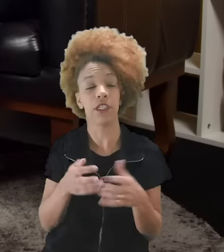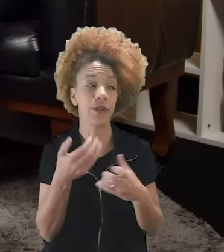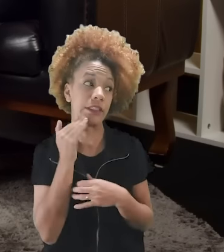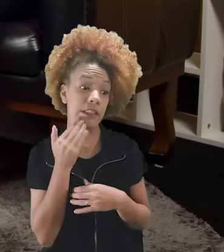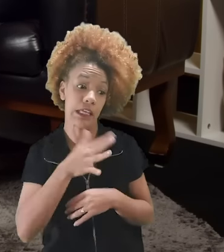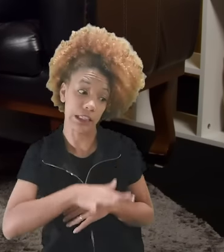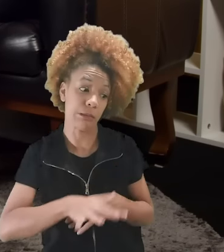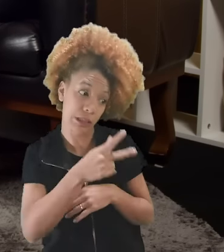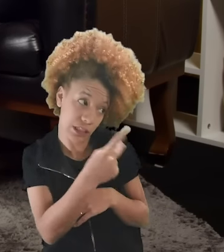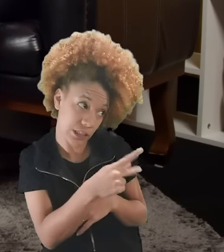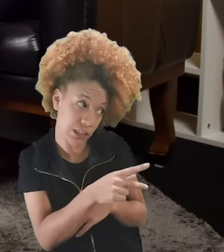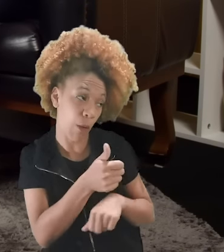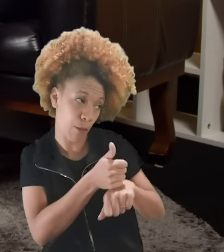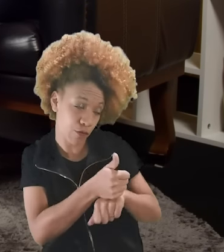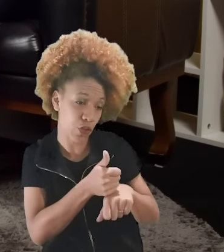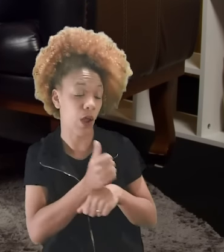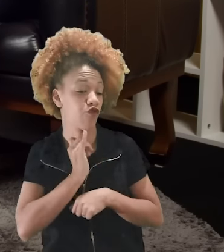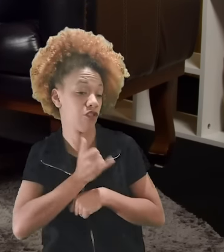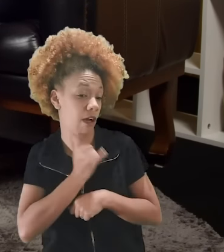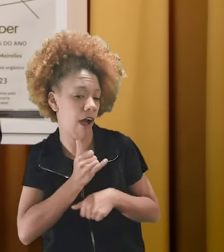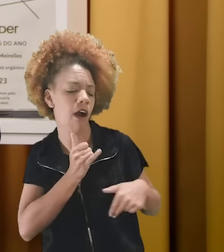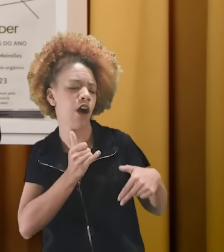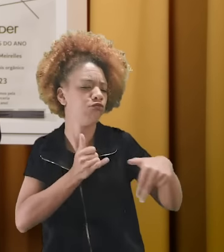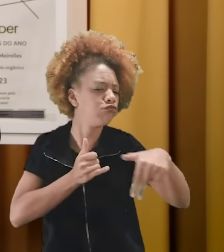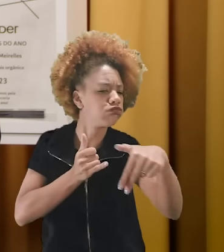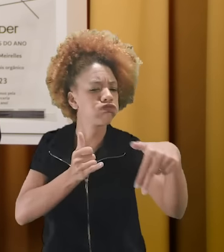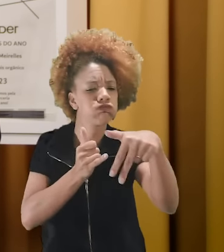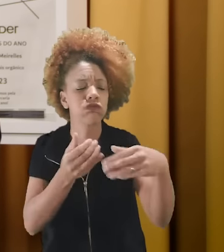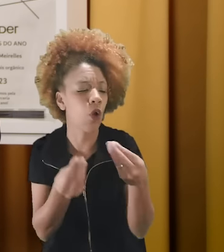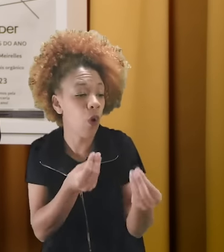eu quero entender esse mercado seu desse lado de narrar como é que é se você vai para outro